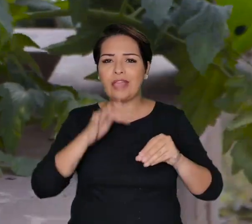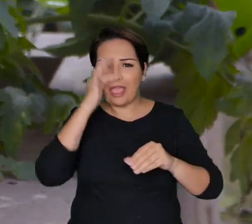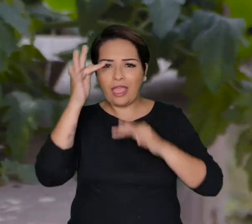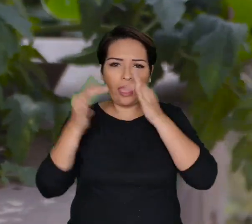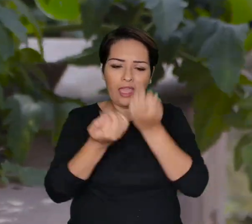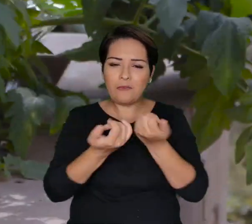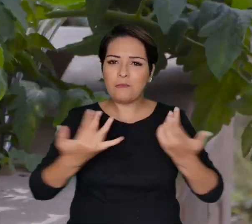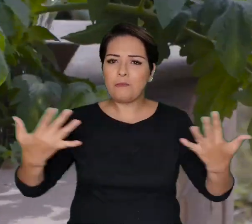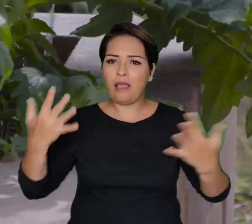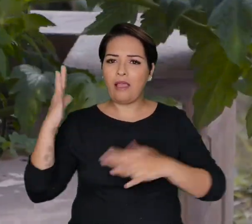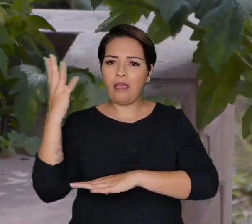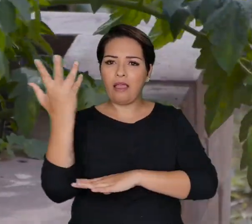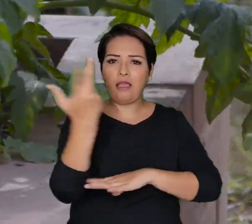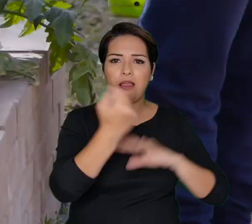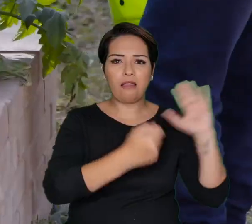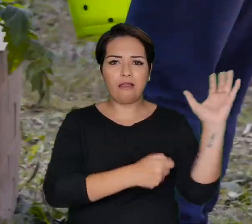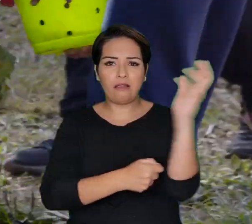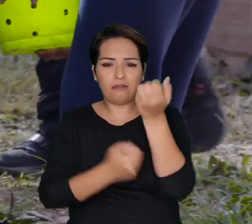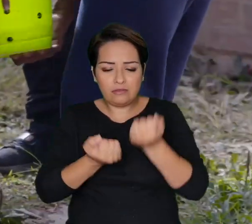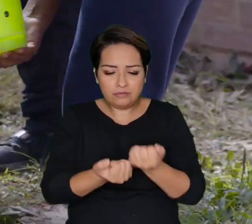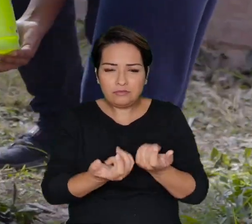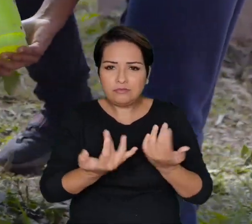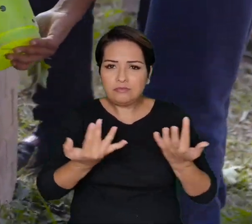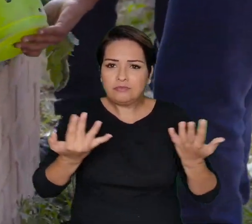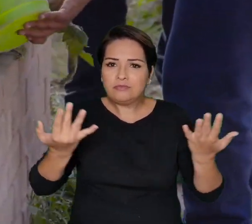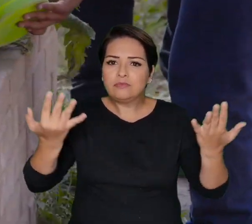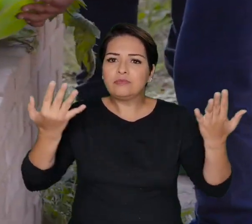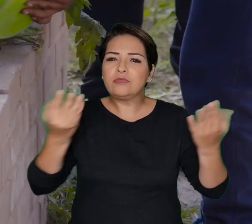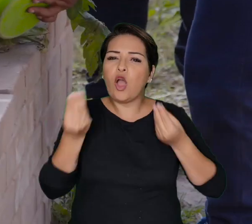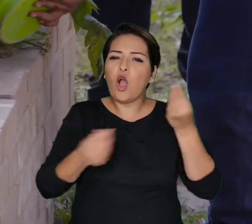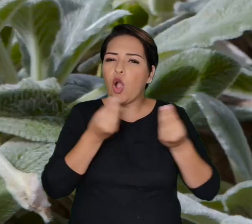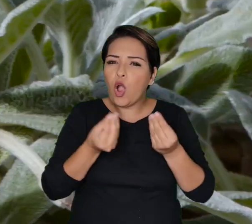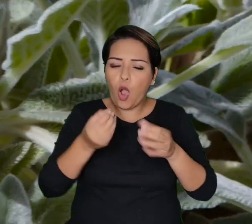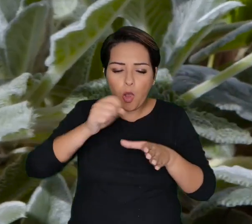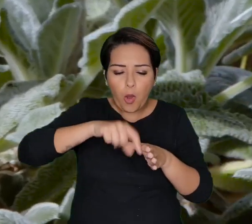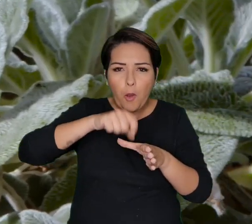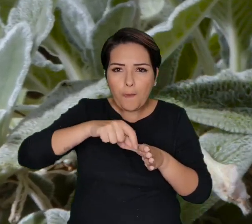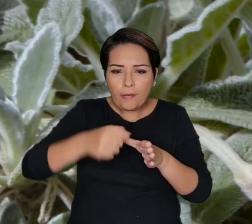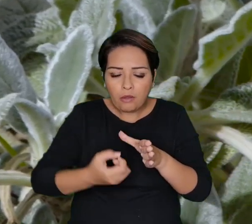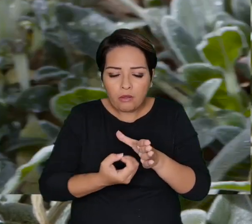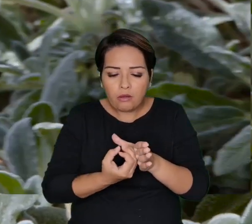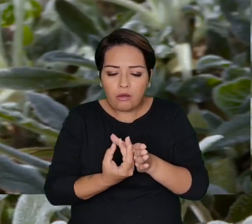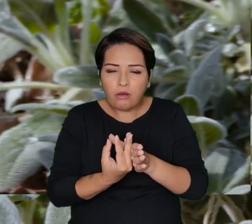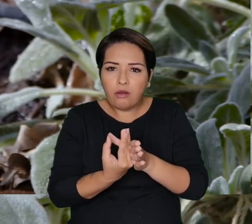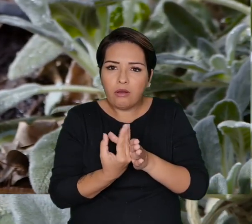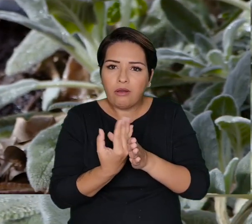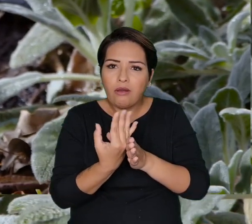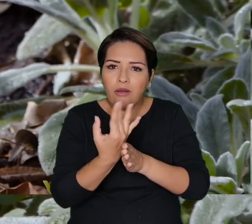De visualizar o crescimento das plantas, como elas germinam, e fazer essa socialização